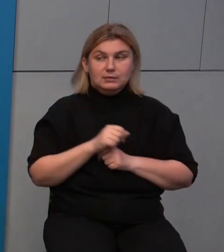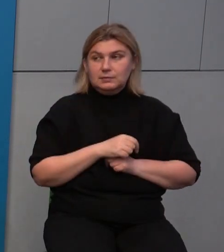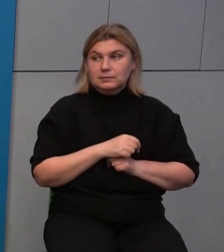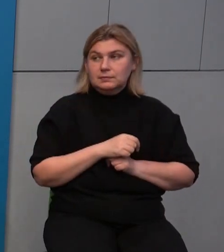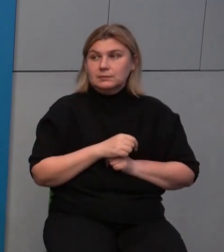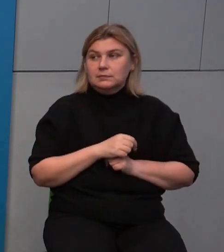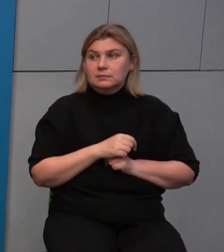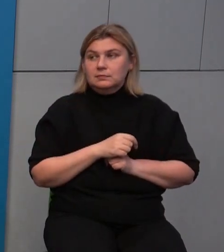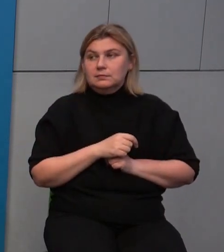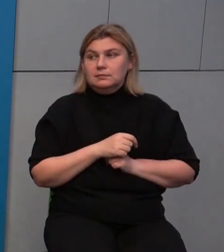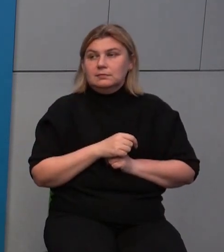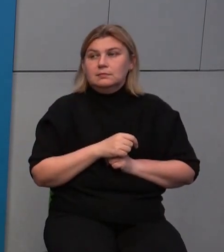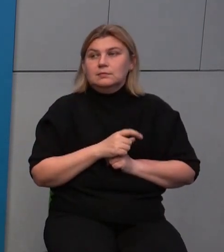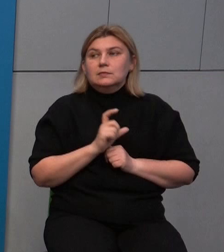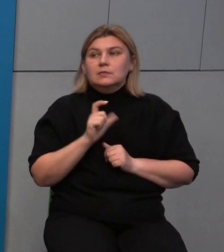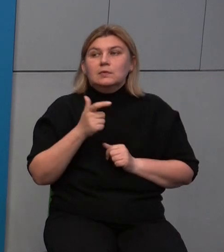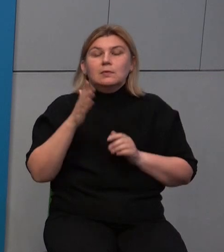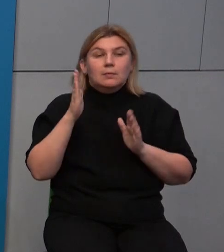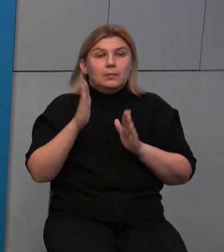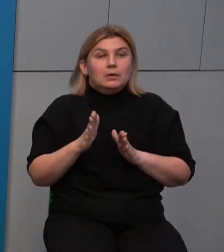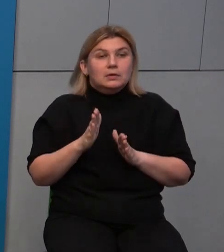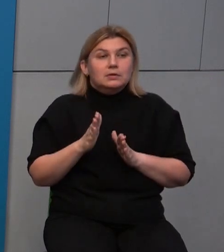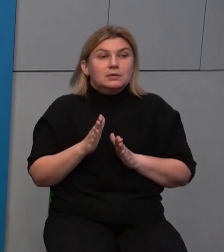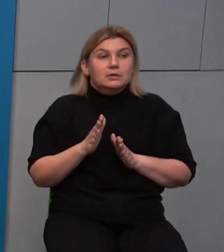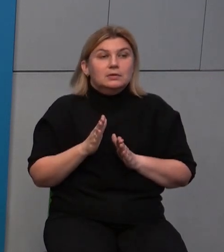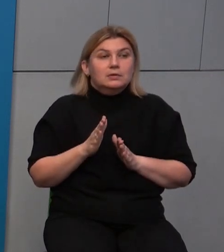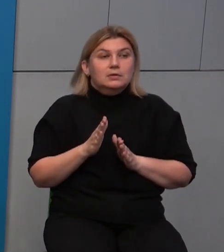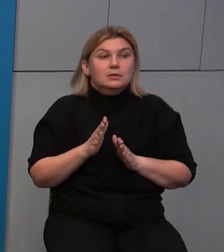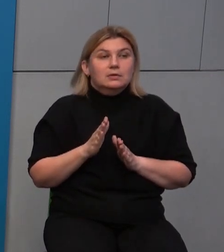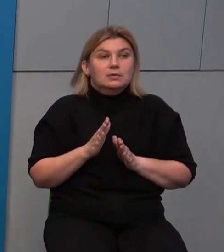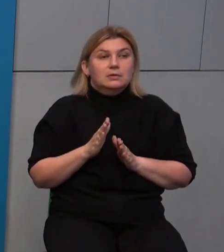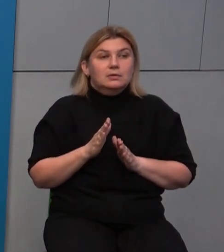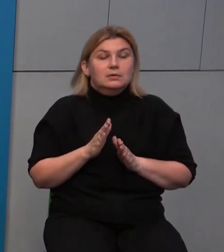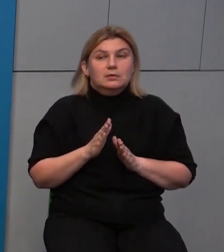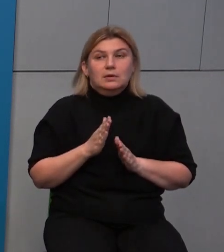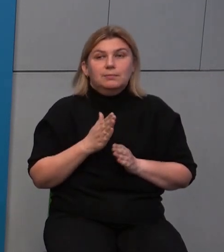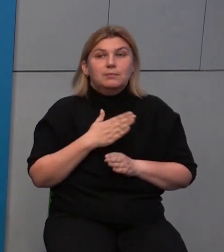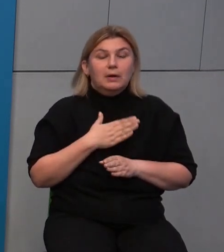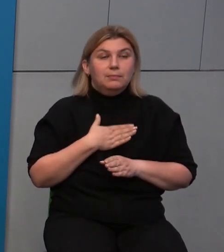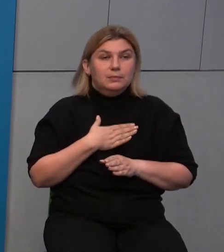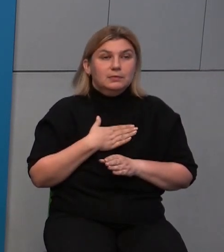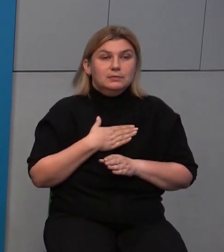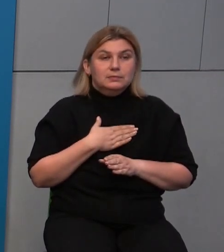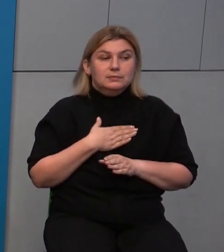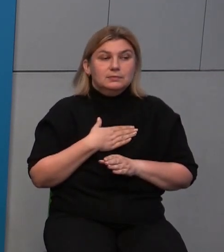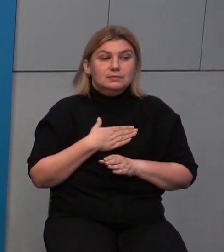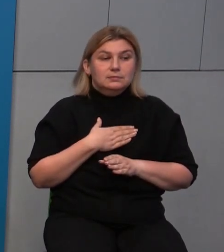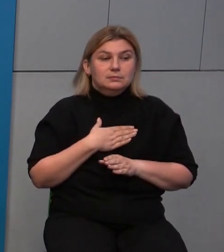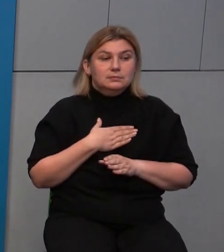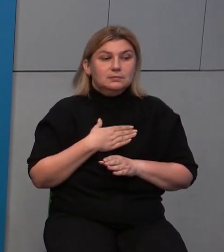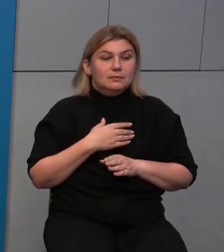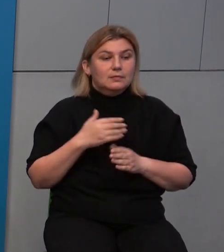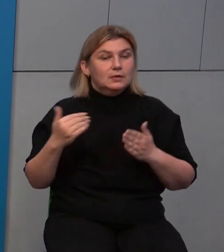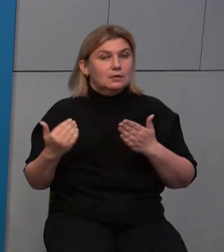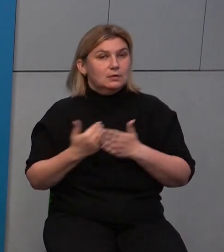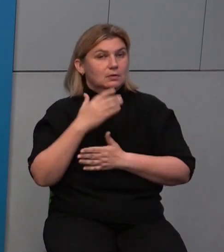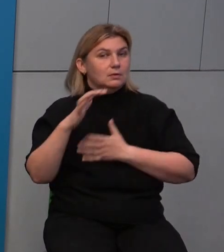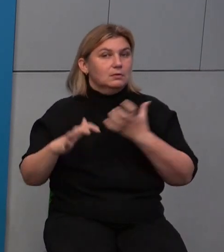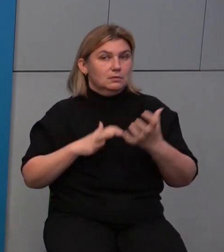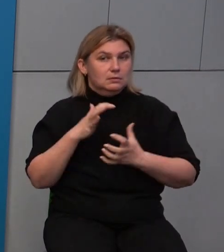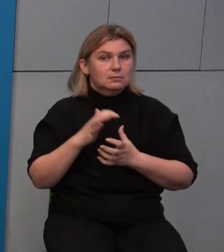Co z tego wynika, że mamy do czynienia z zupełnie nowym światem,